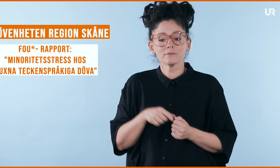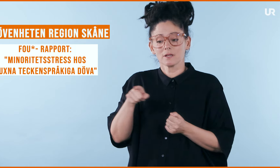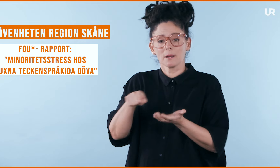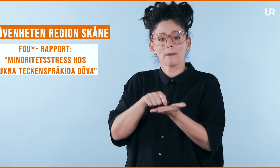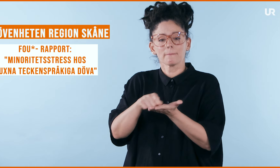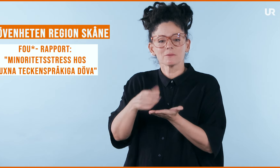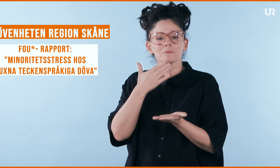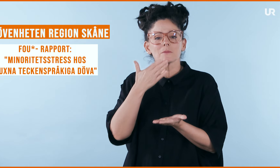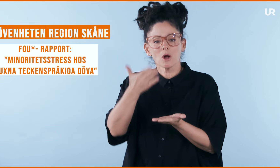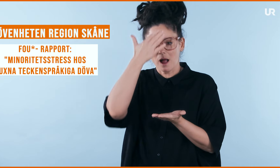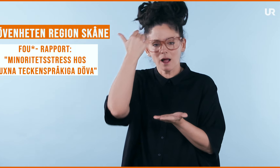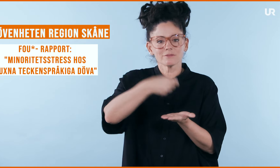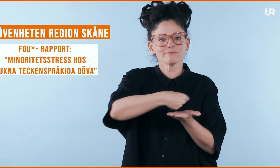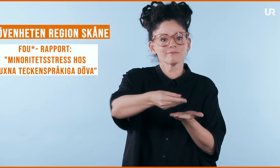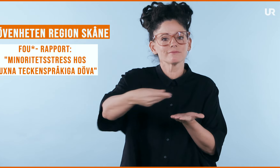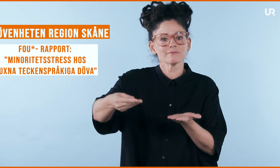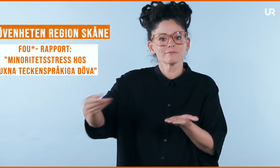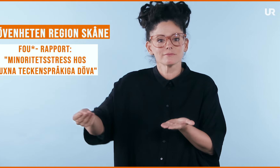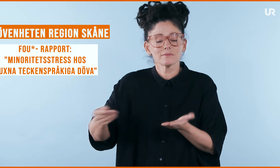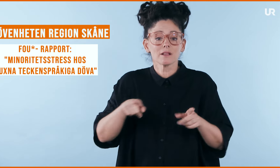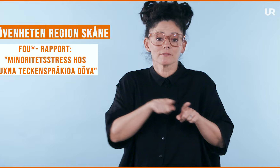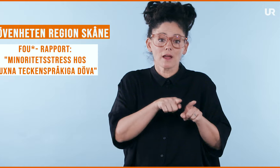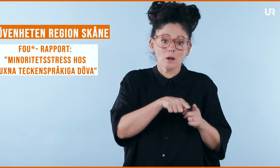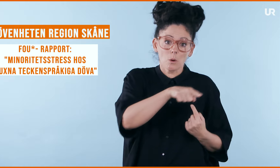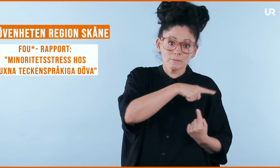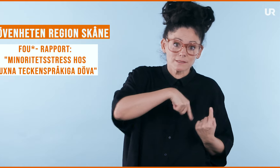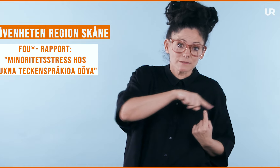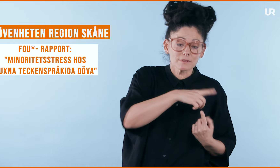Den rapporten kan vara bra att dela ut till folk runtomkring dig.